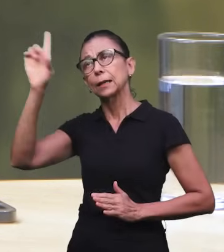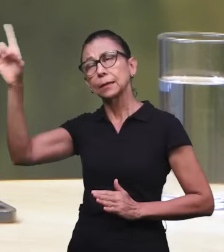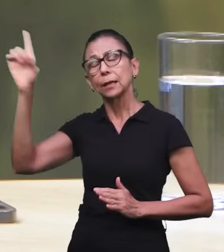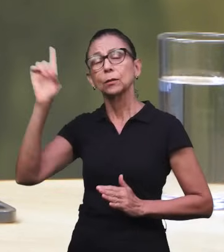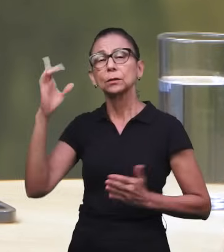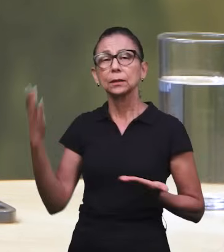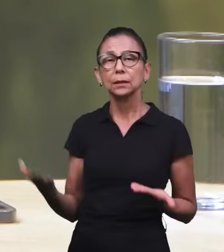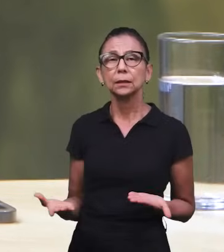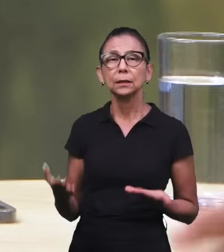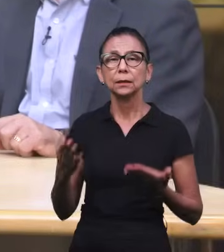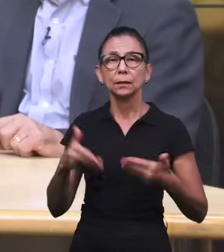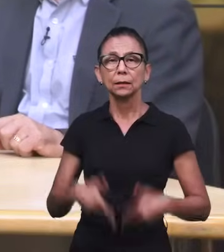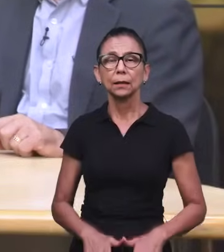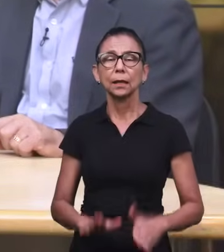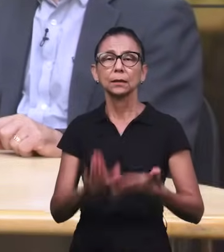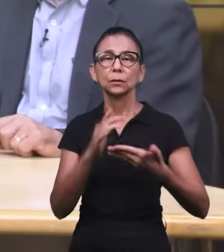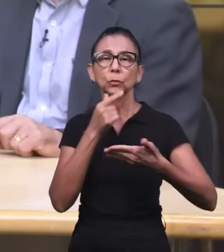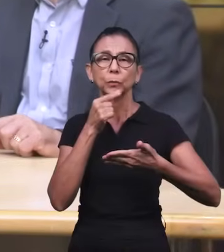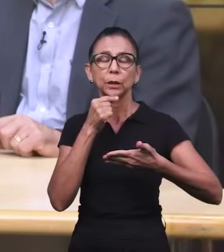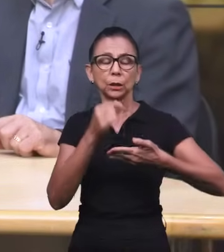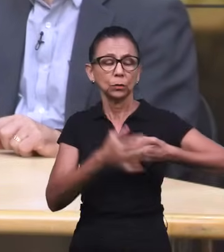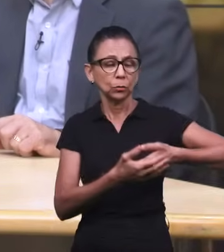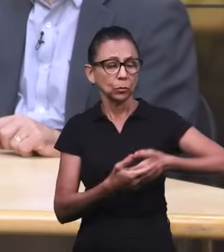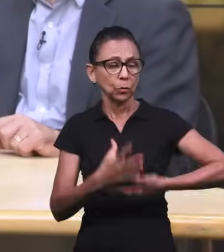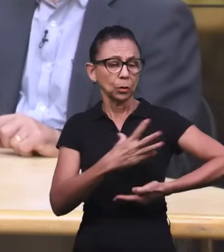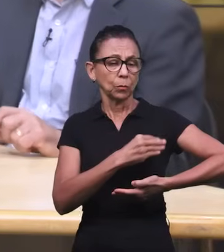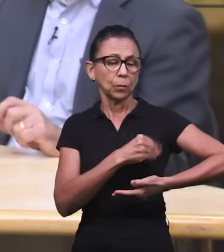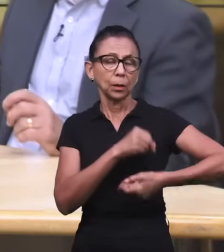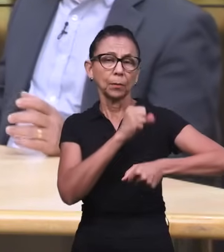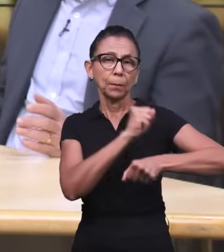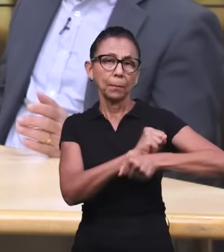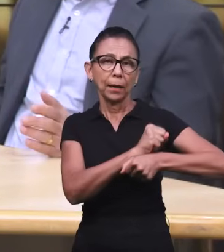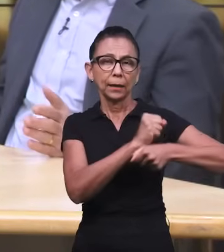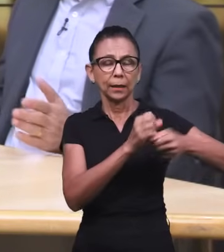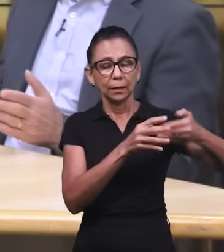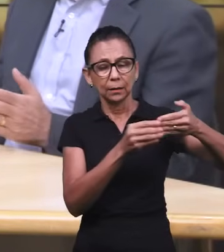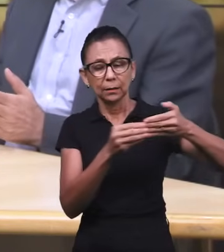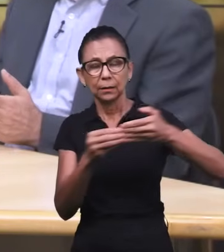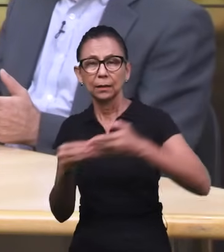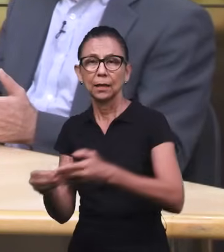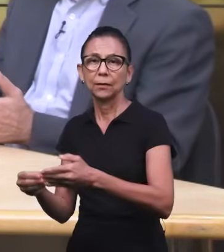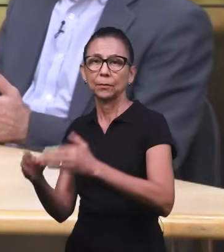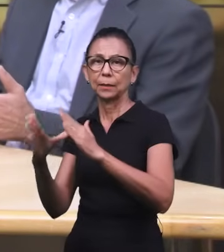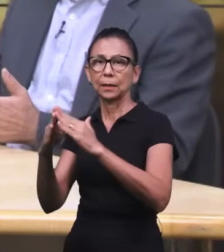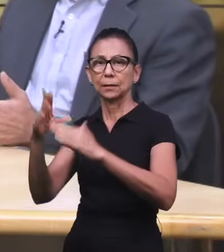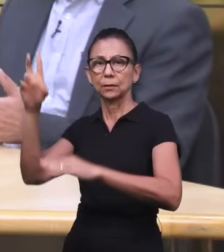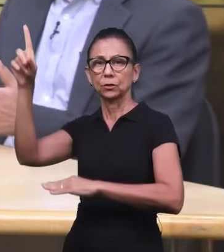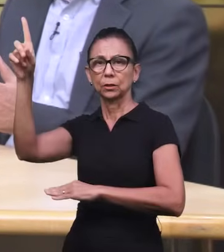de Deus é isso mesmo né e o interessante que tudo que nós vemos a situação Profético que nós vivemos